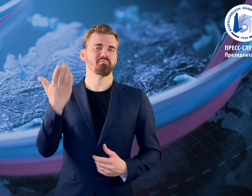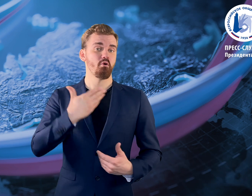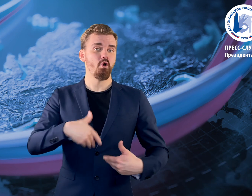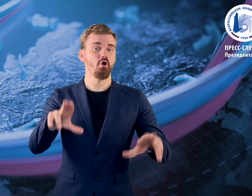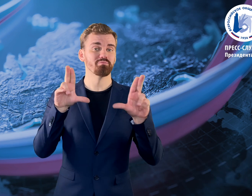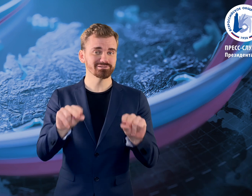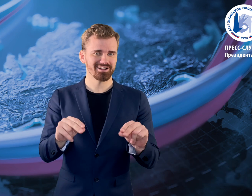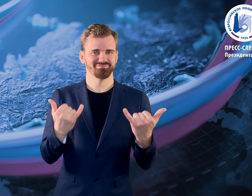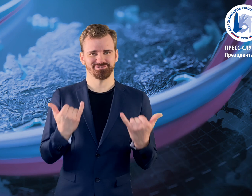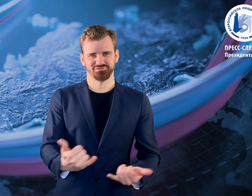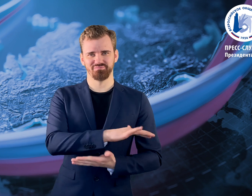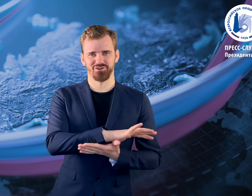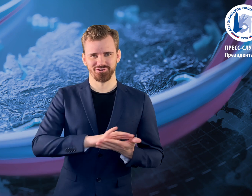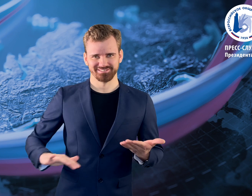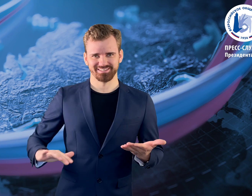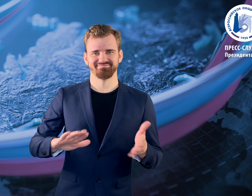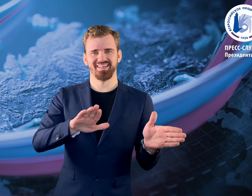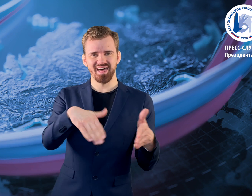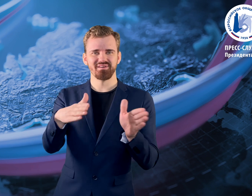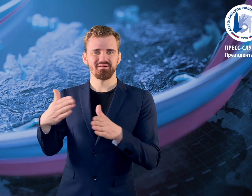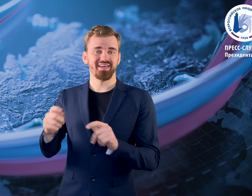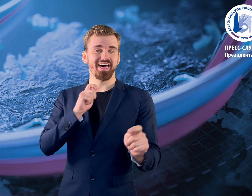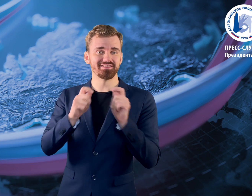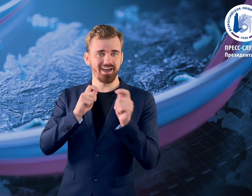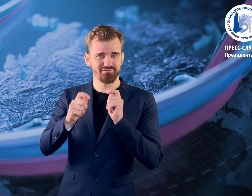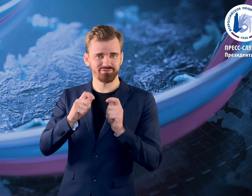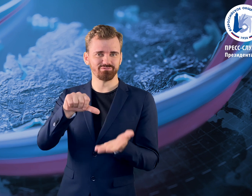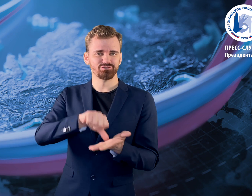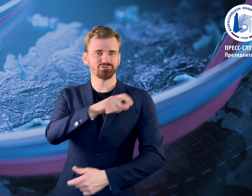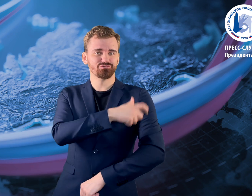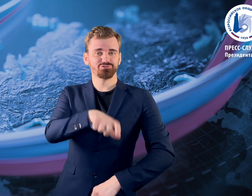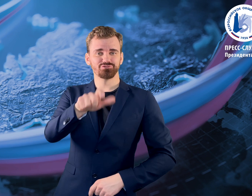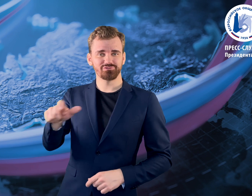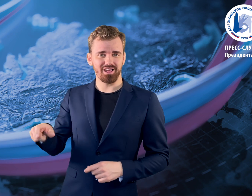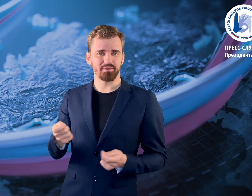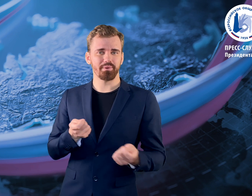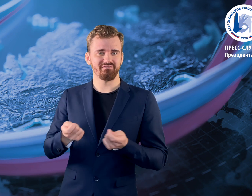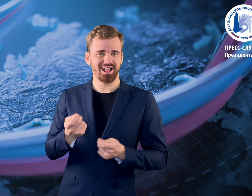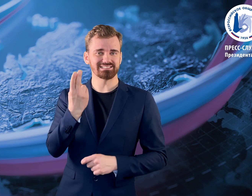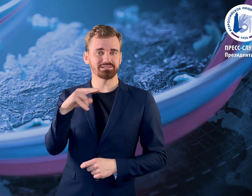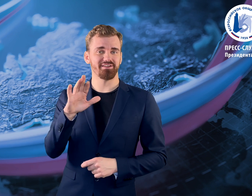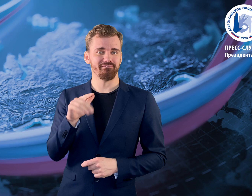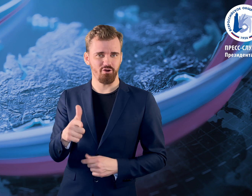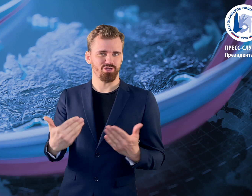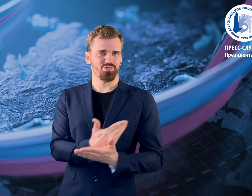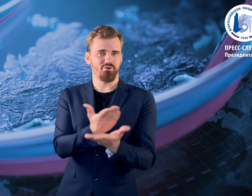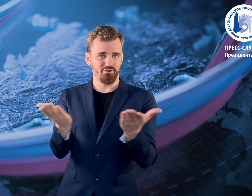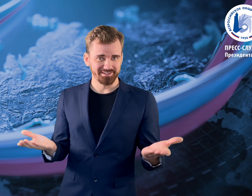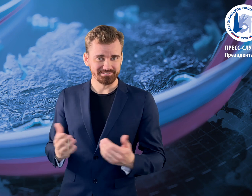Как мы и обещали раньше, мы продолжаем цикл интервью с членами нового Центрального Правления ВОГ.